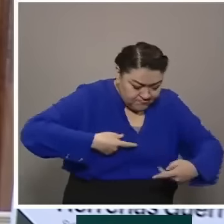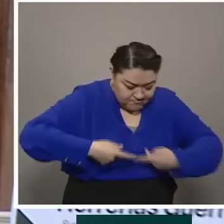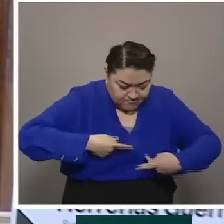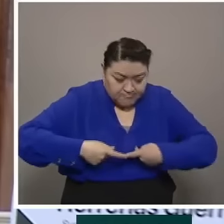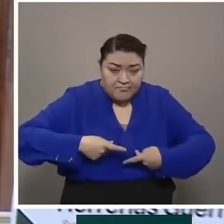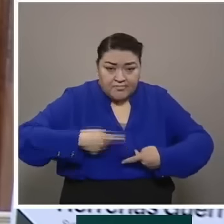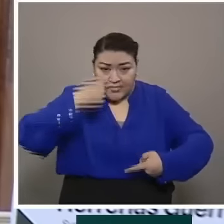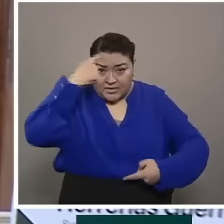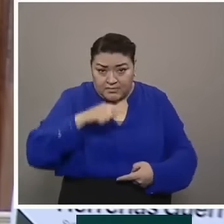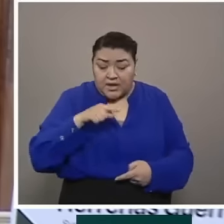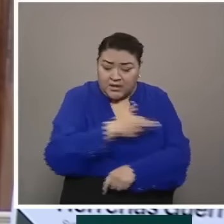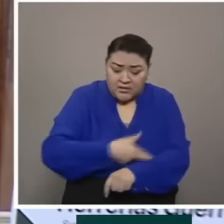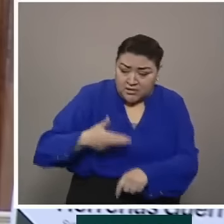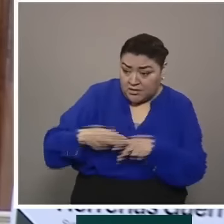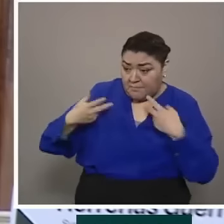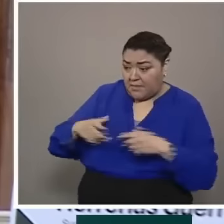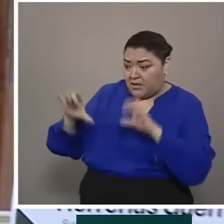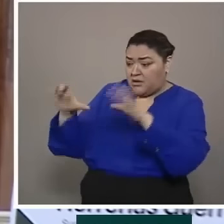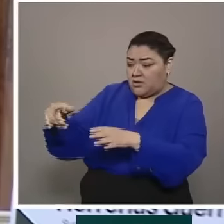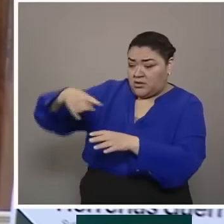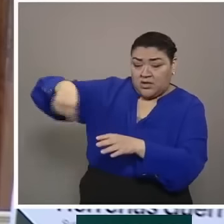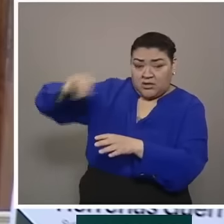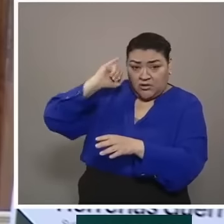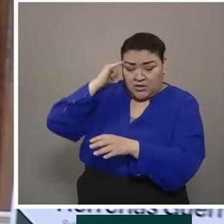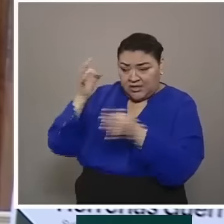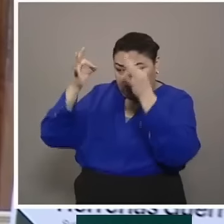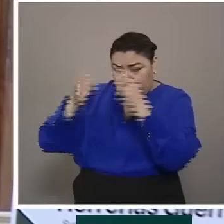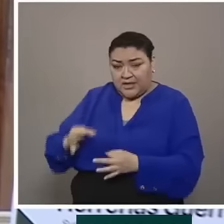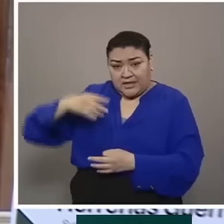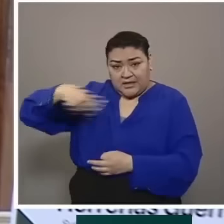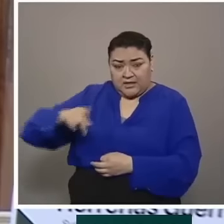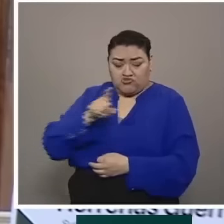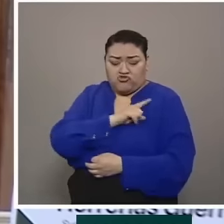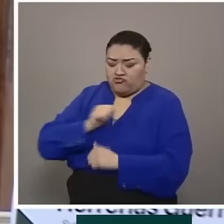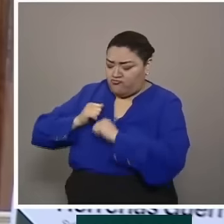los derechos derivados del reconocimiento del autogobierno, lo que comprenderá,